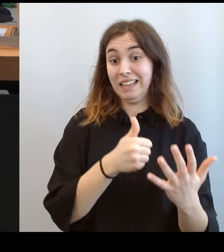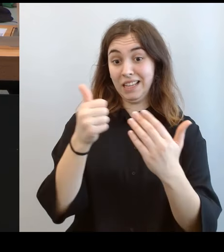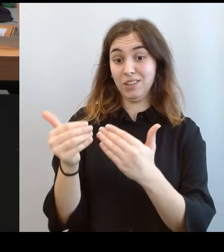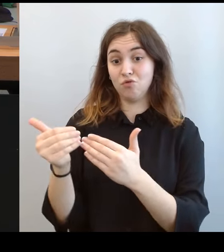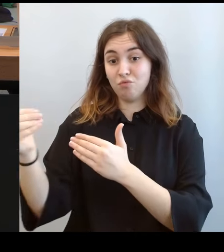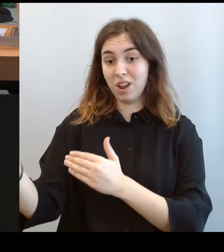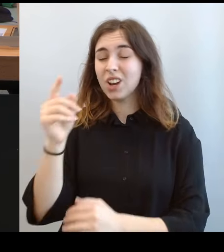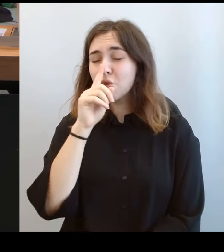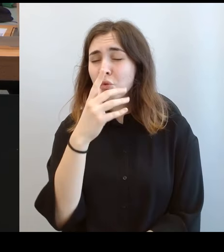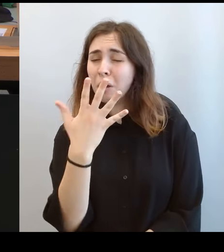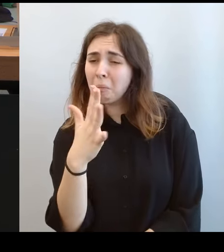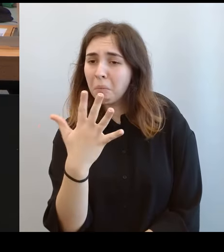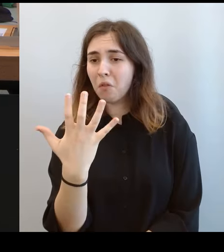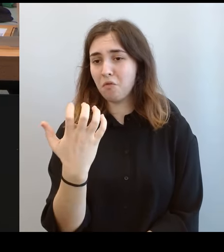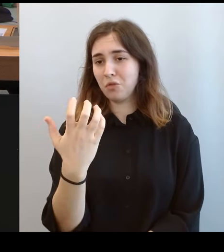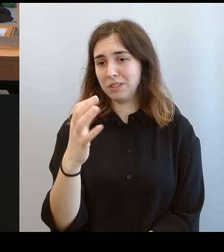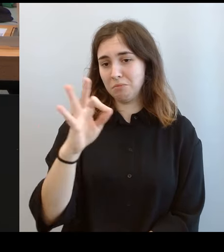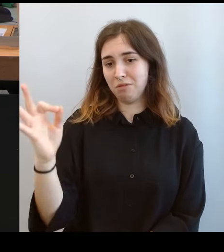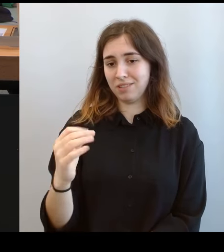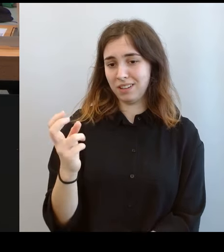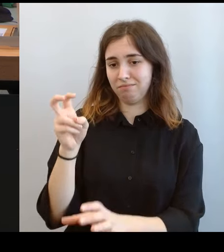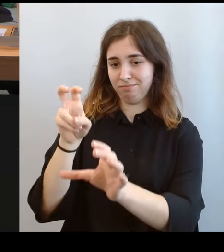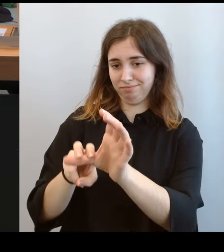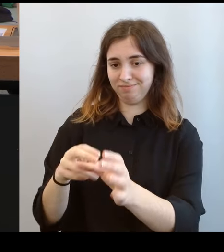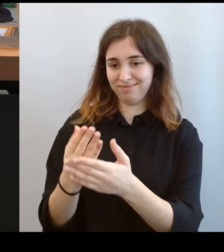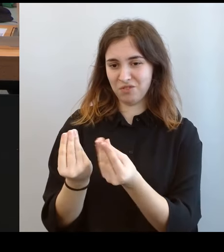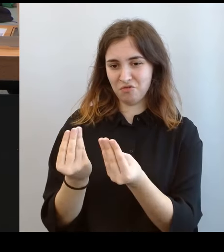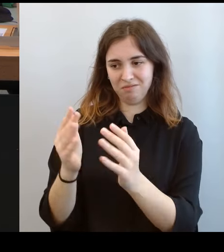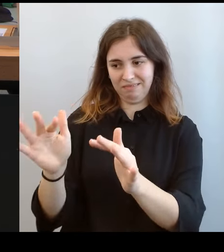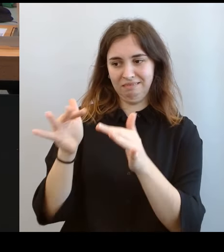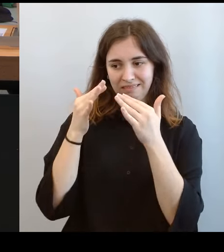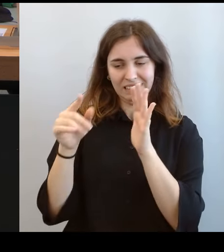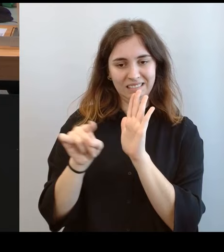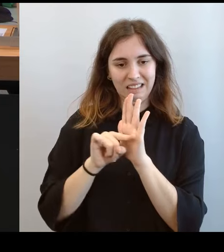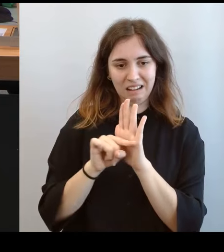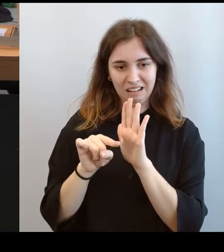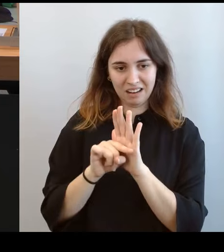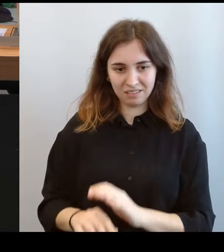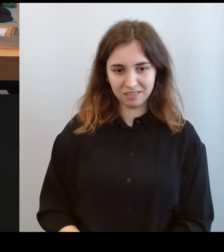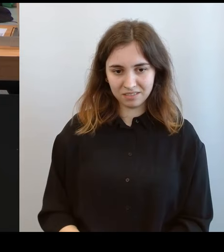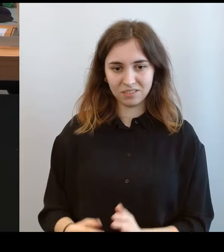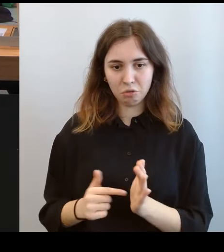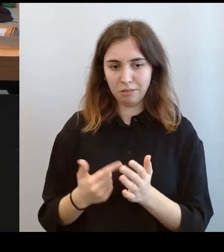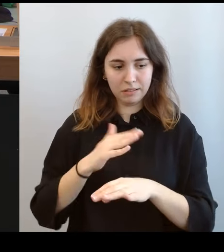hier eine negative Wirkung dieser großen zeitlichen Lücke, weil einfach so viele Jahre vergangen sind, dass man dann nicht